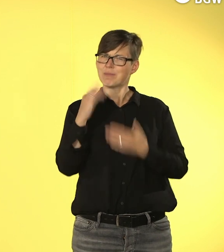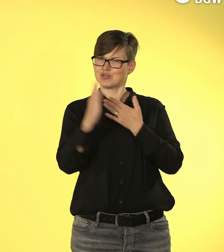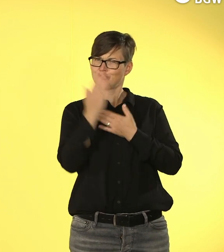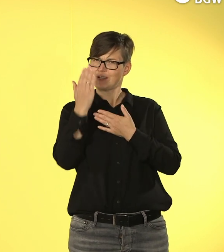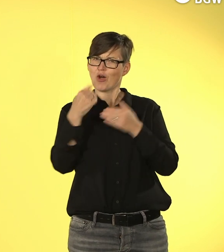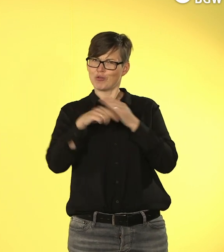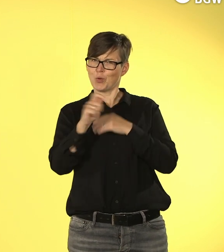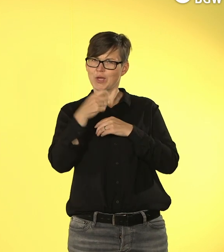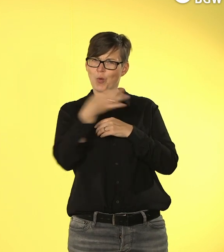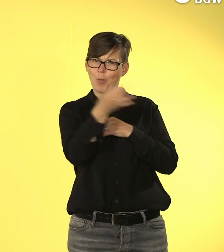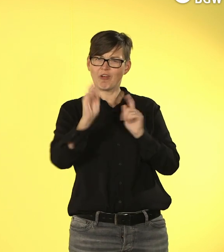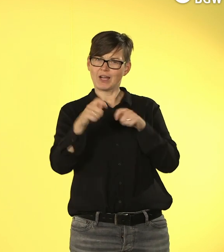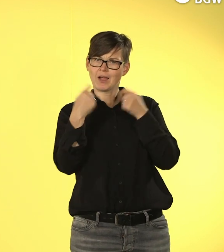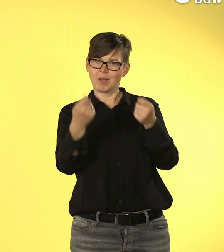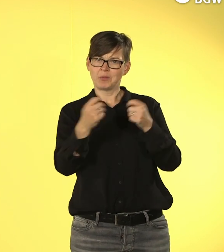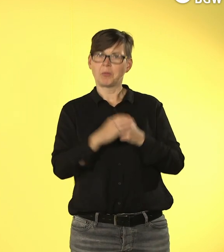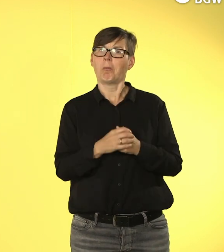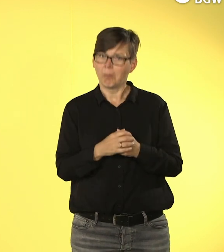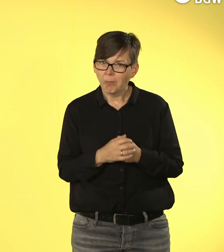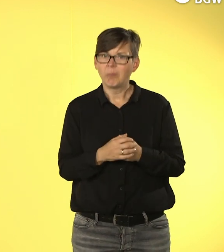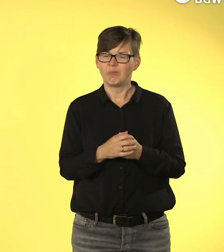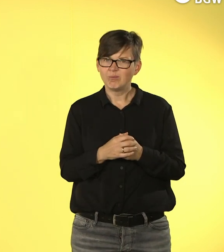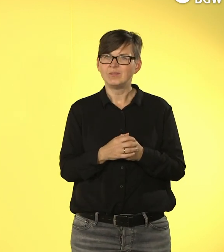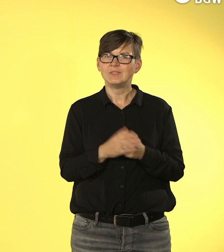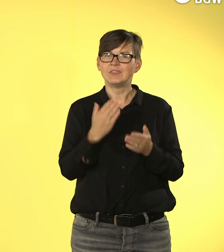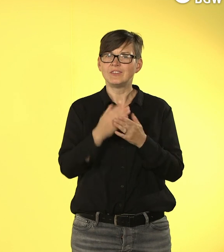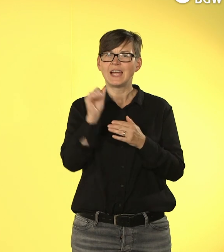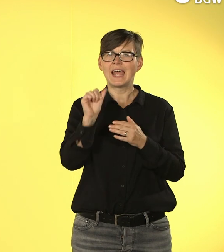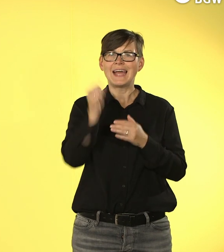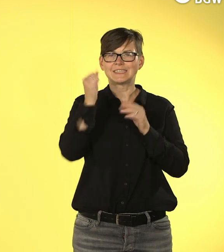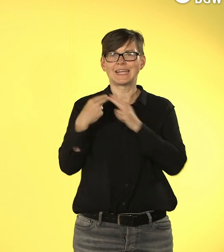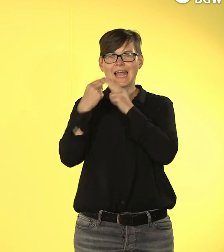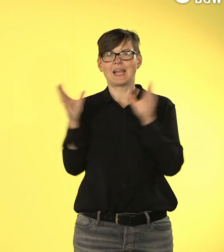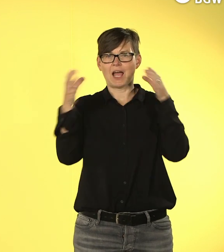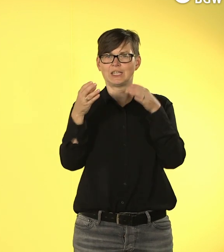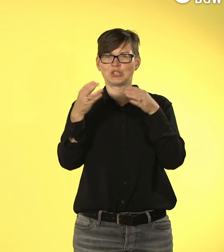es sind nicht mehr so viele Babyboomer aktiv.